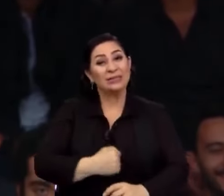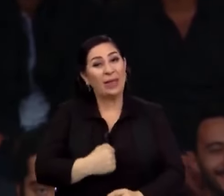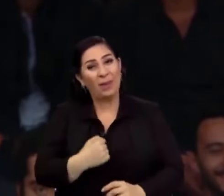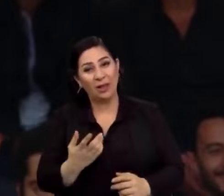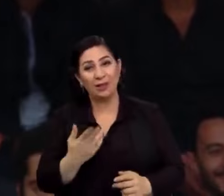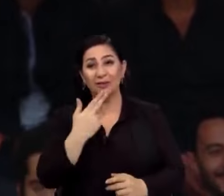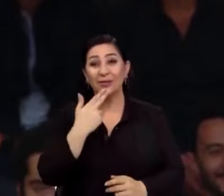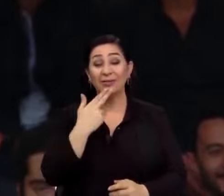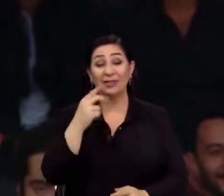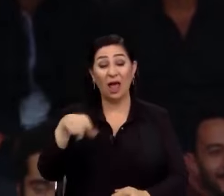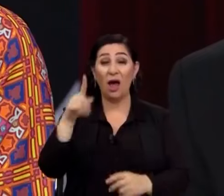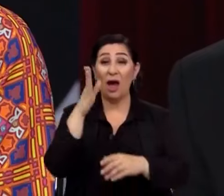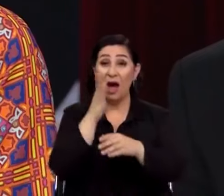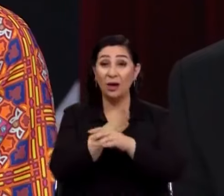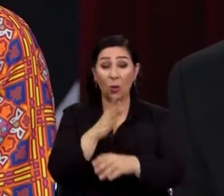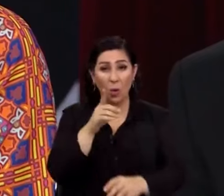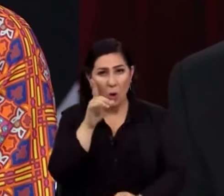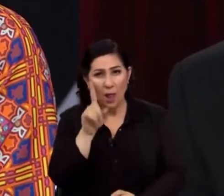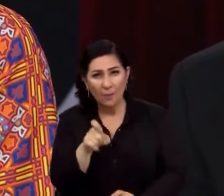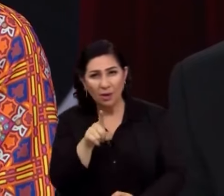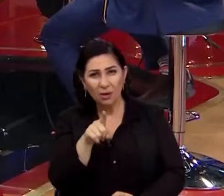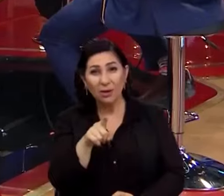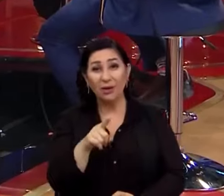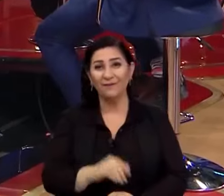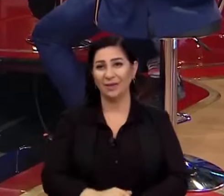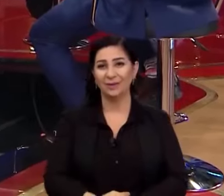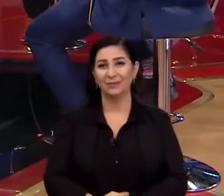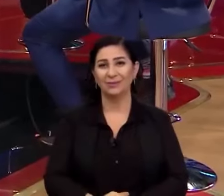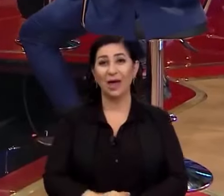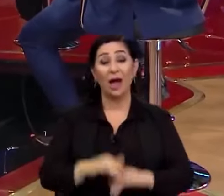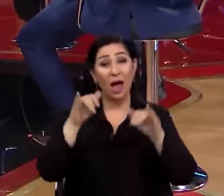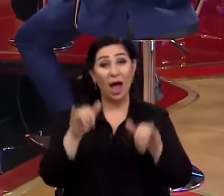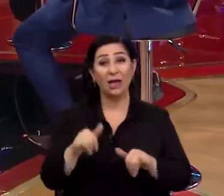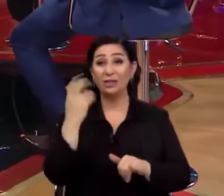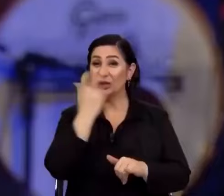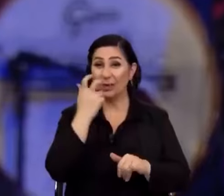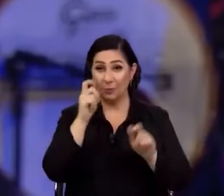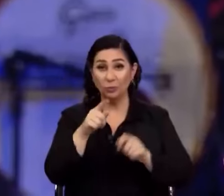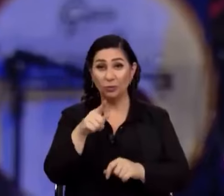kadınlar hakikaten kadın öyle mi Evet aynı anda şarkıyı söylüyor musunuz Evet